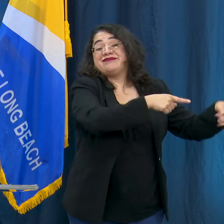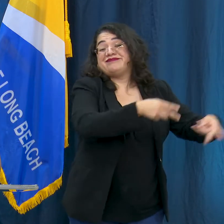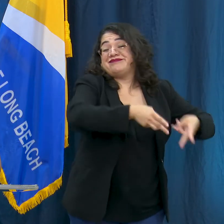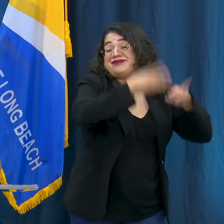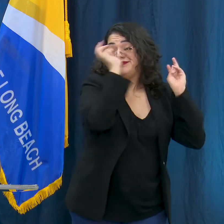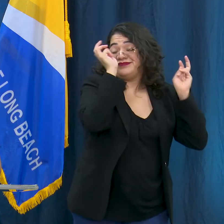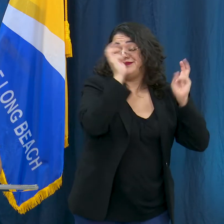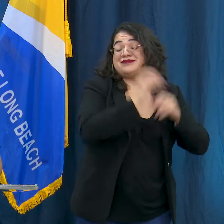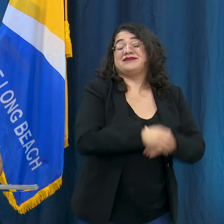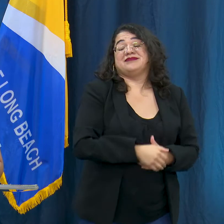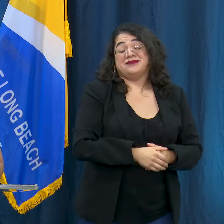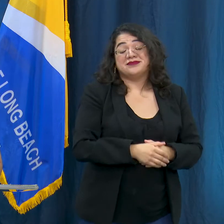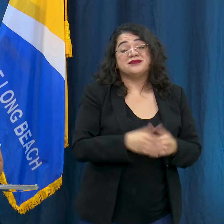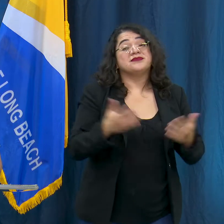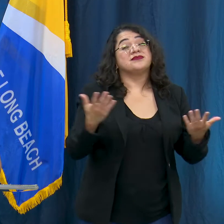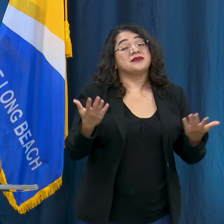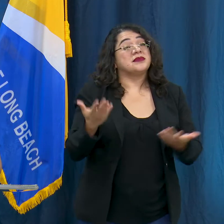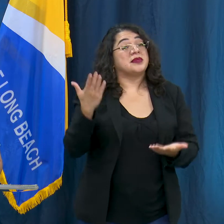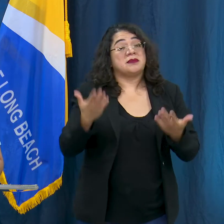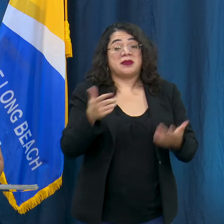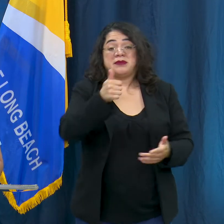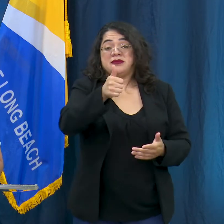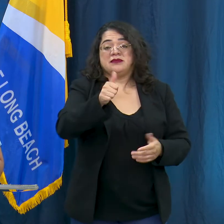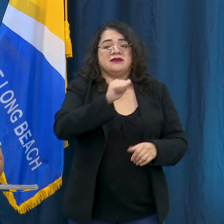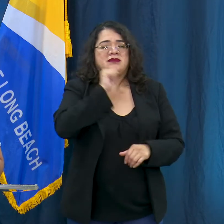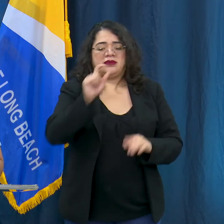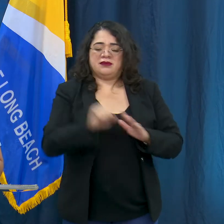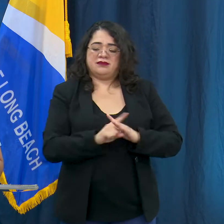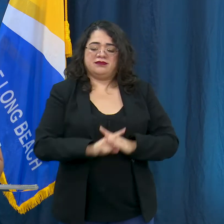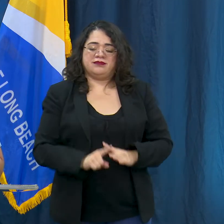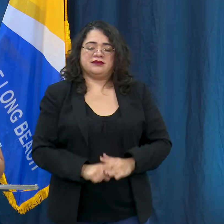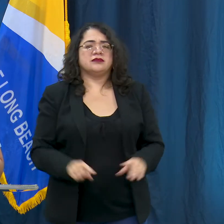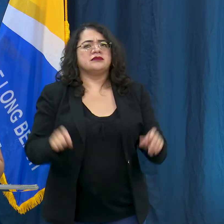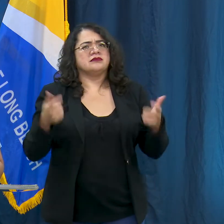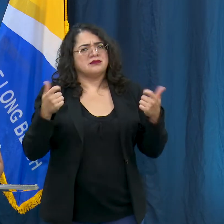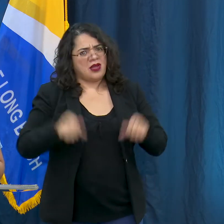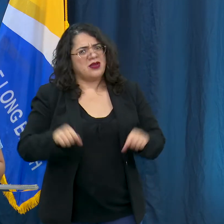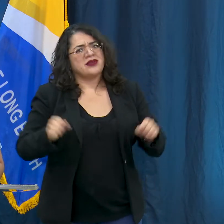necessarily entertainer sin tomas pero todavía effect nose effect on us trois